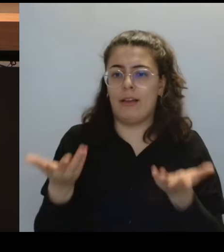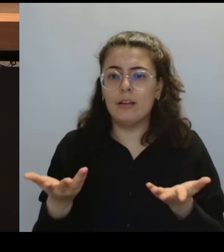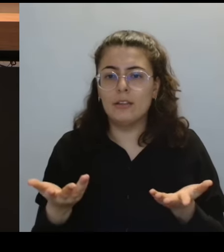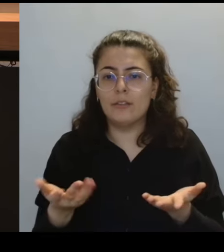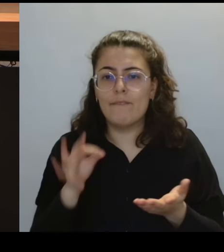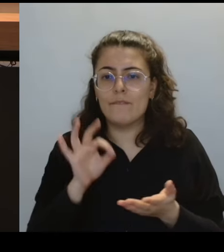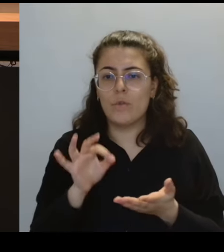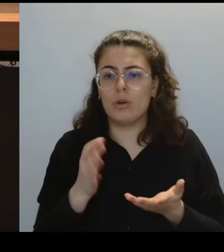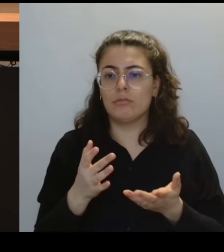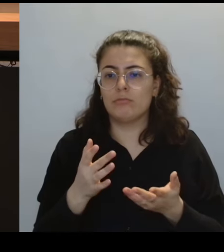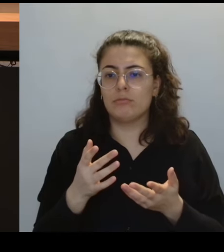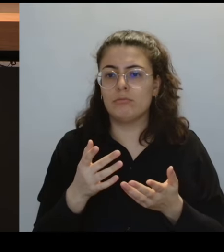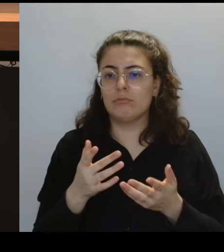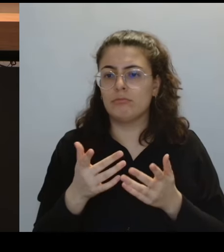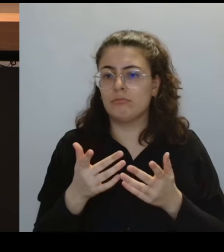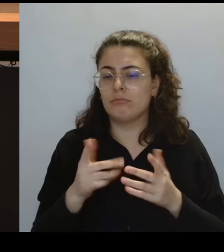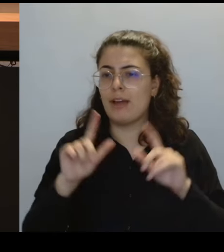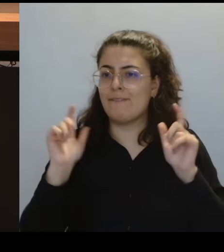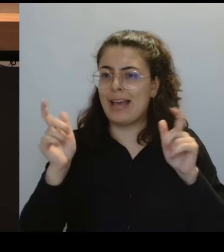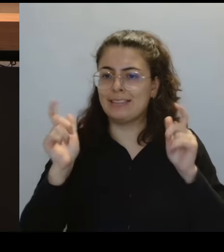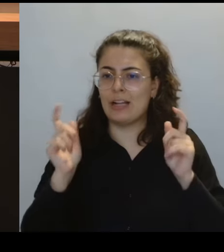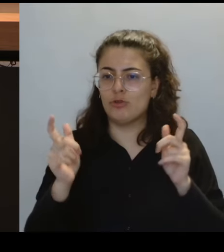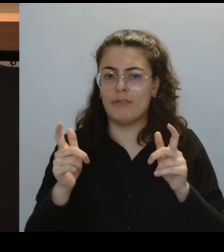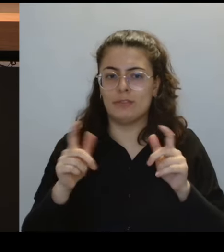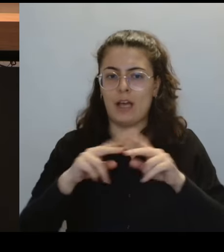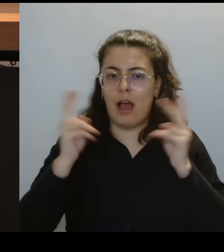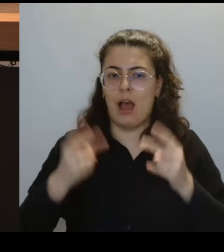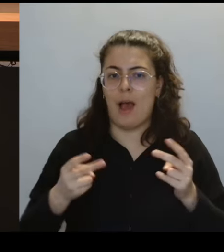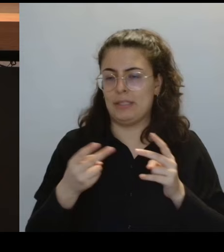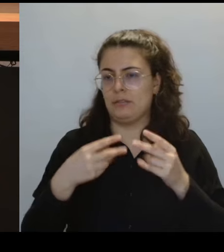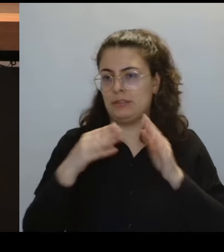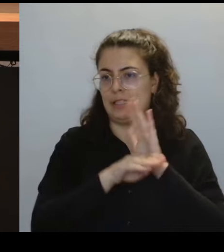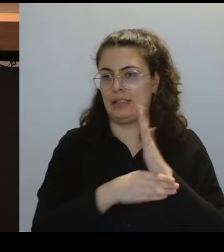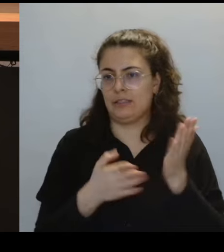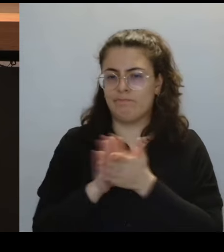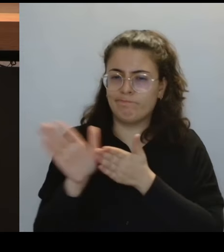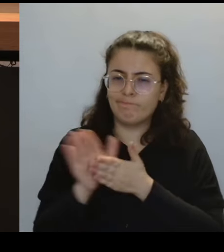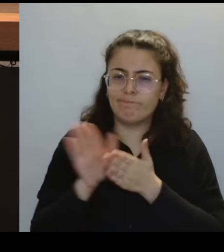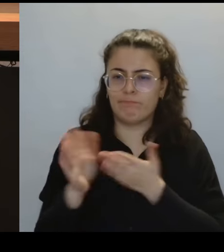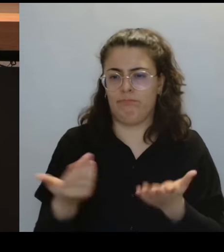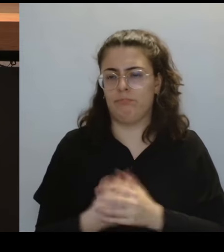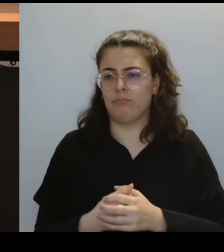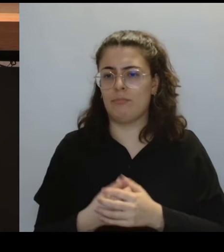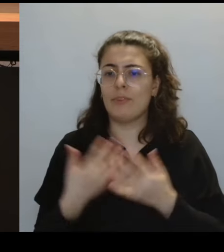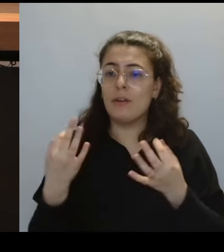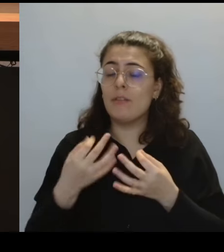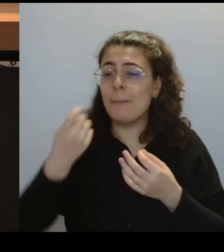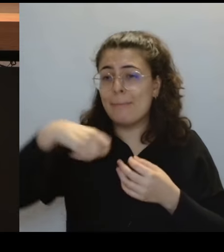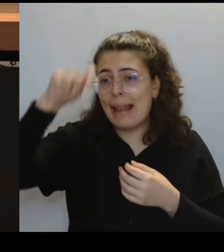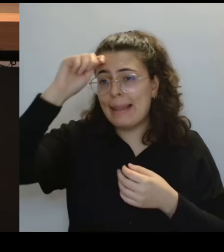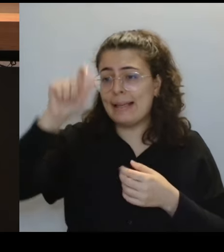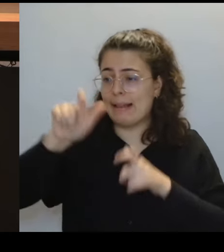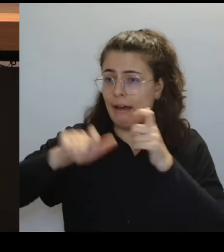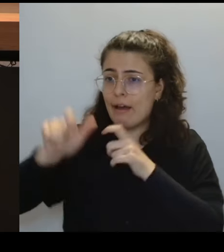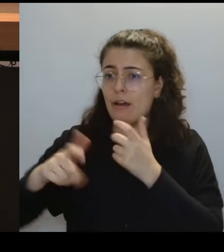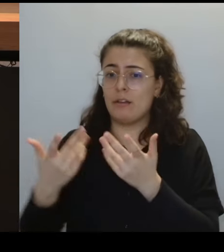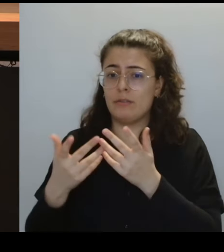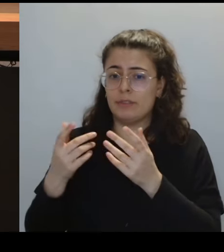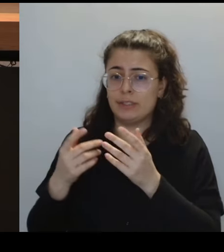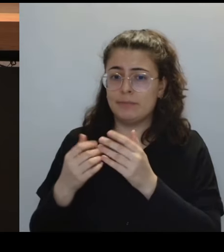klaren Votum der Expertenkommission und vor allem dem der Berlinerinnen zu entsprechen und zu vergesellschaften, um 240.000